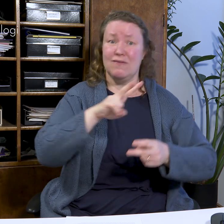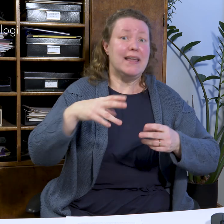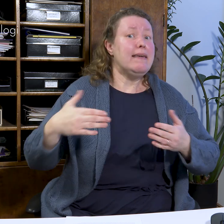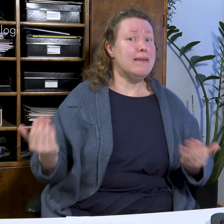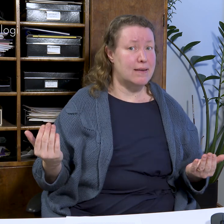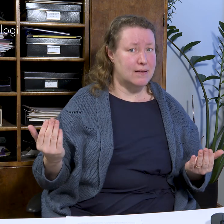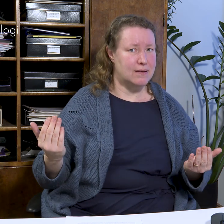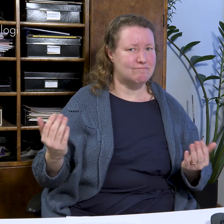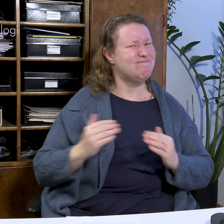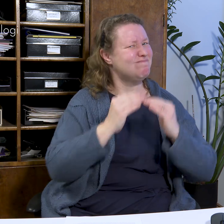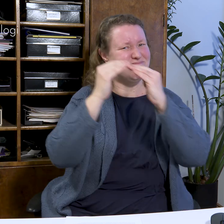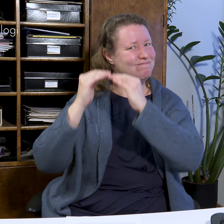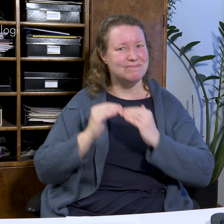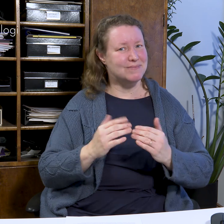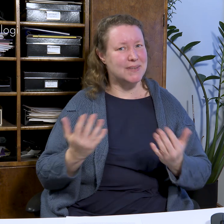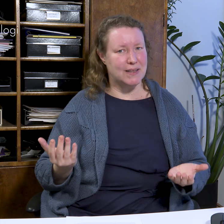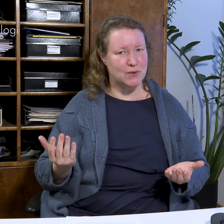missä he asuivat.